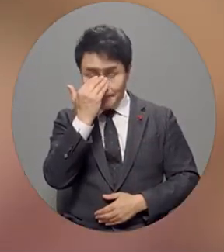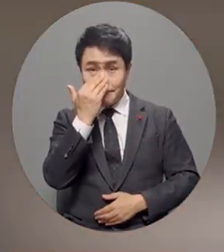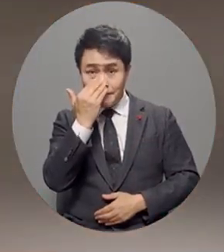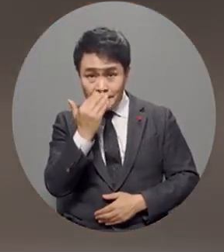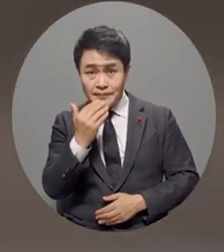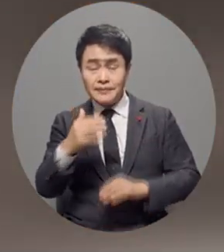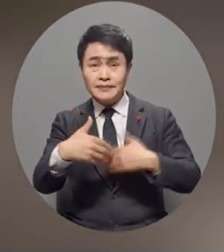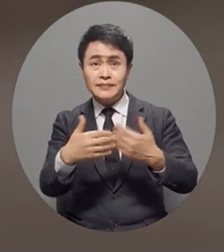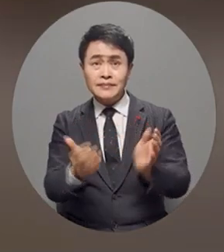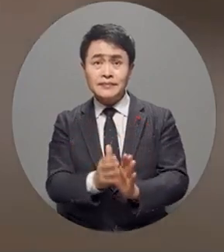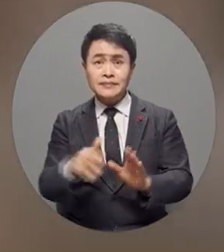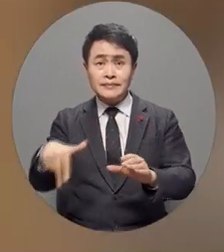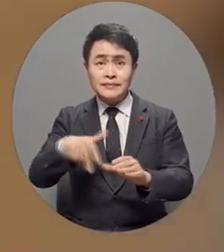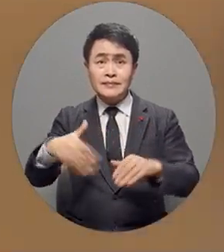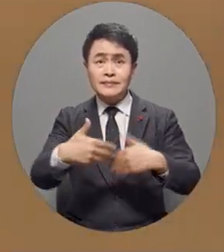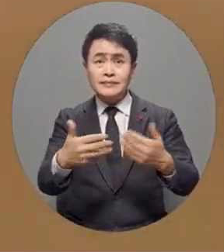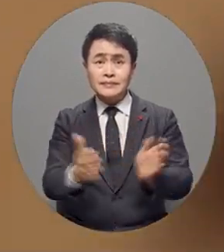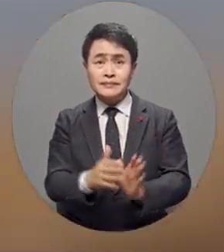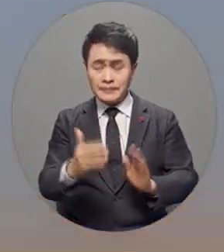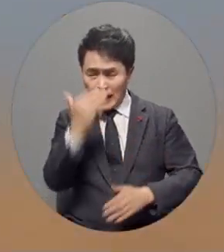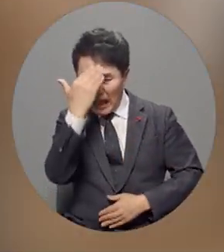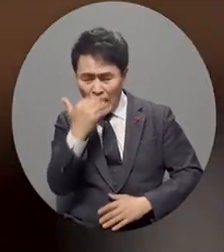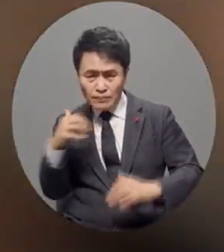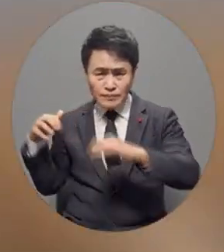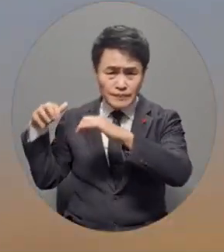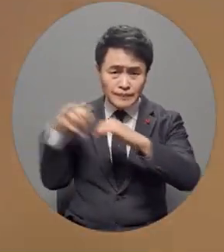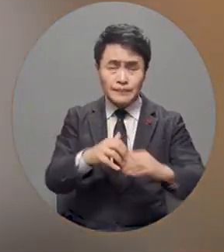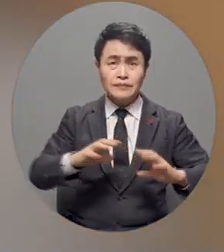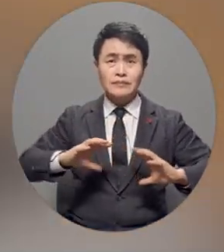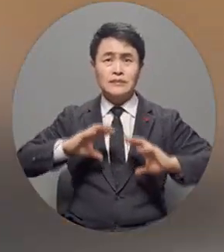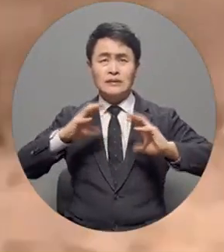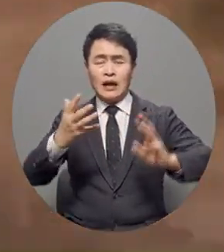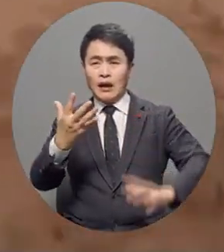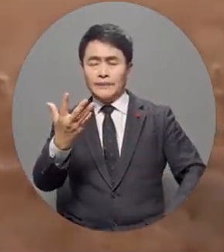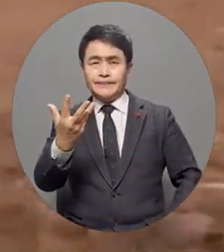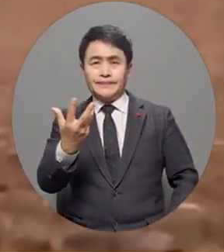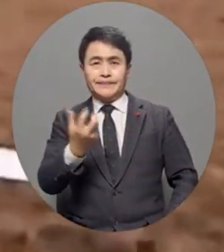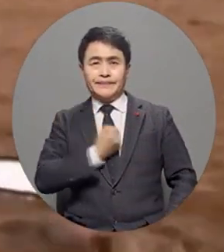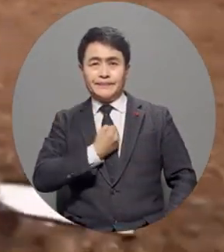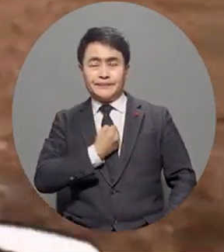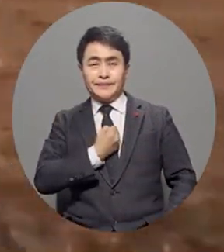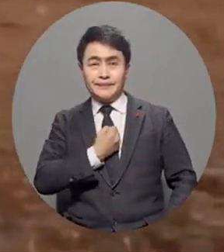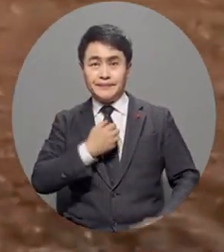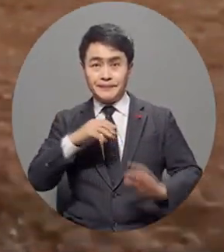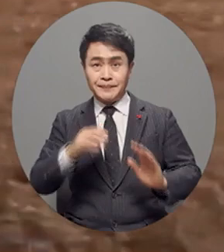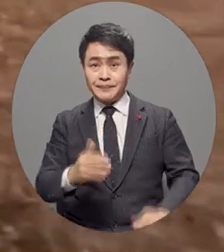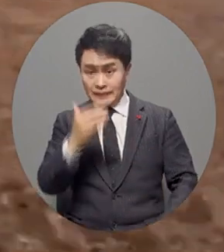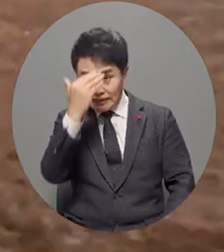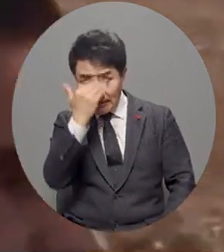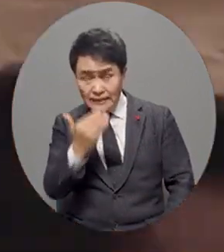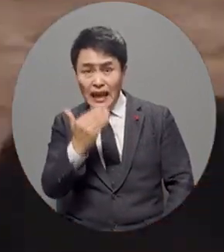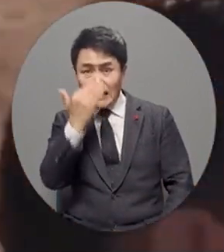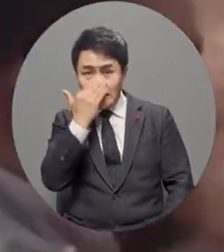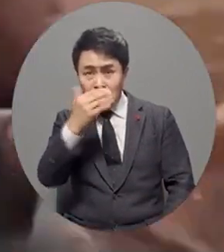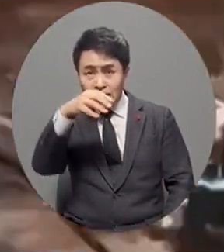(기자) 유대교 안식일이었던 지난 10월10일. 팔레스타인 하마스가 벌인 기습 공격은 전 세계를 경악하게 했습니다.